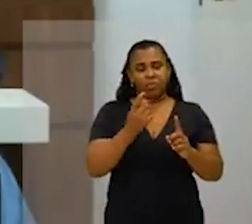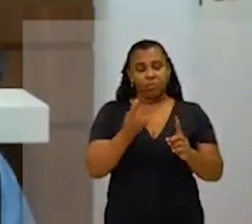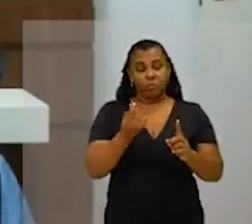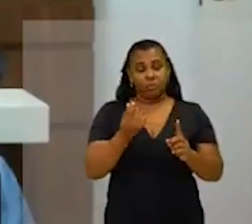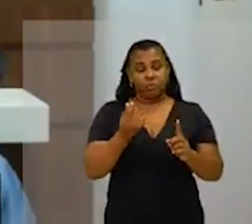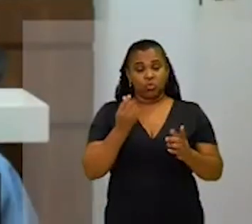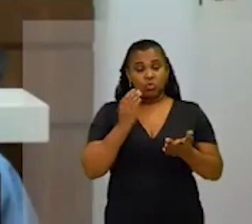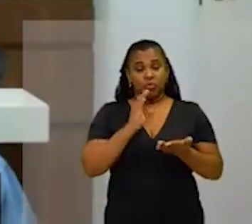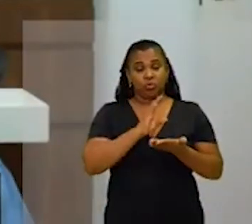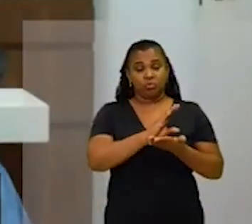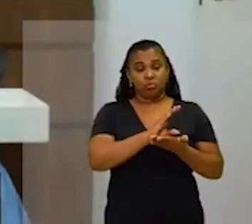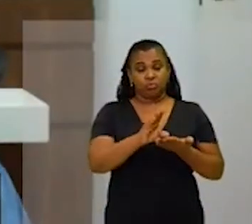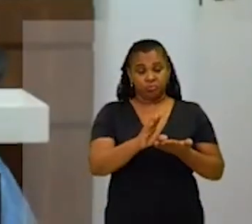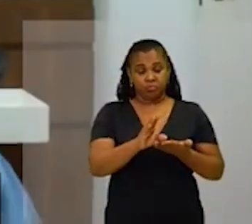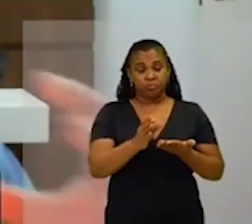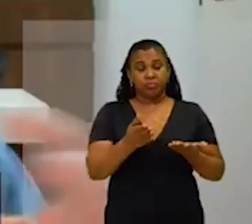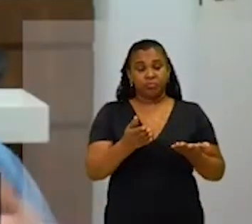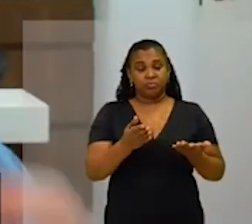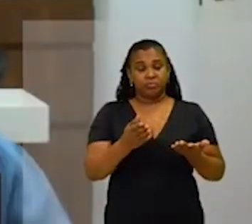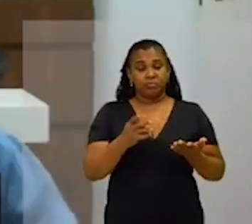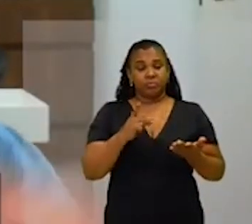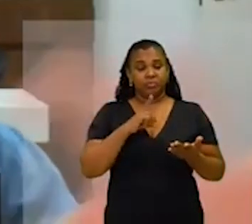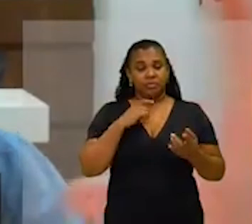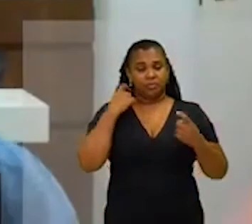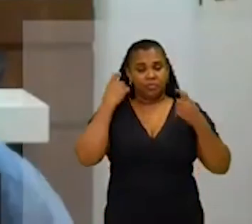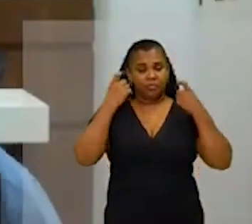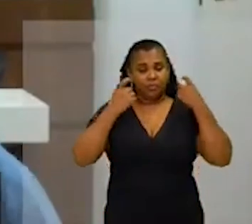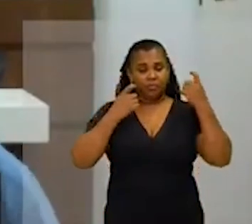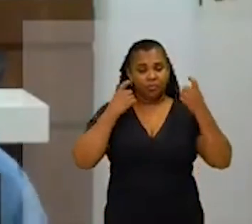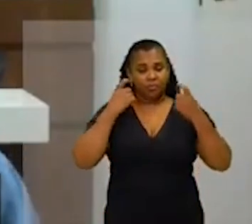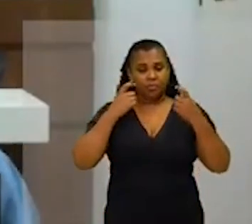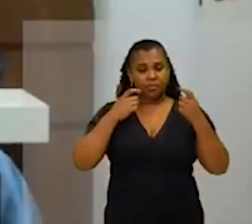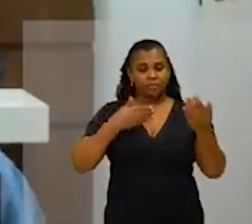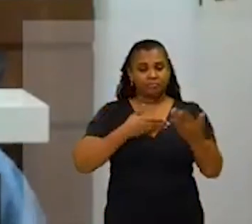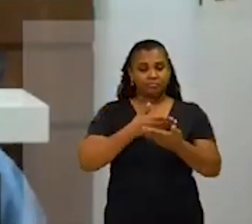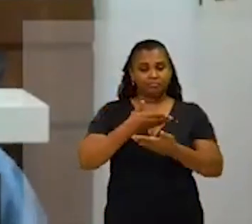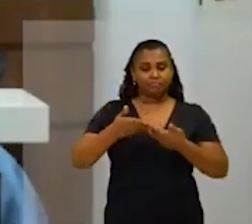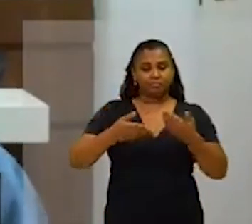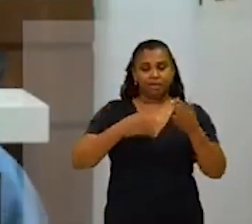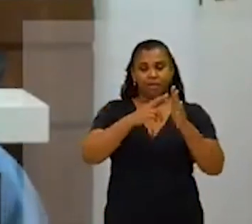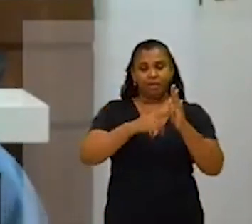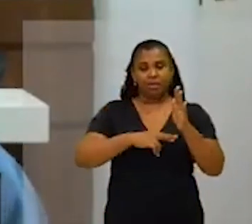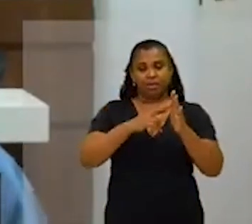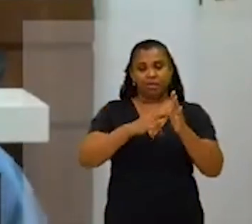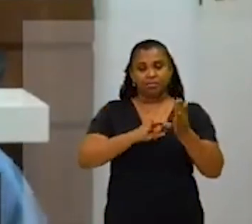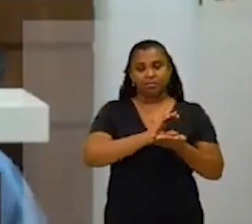ele estava mais preocupado com a interação e sistema eleitoral e regras financiamento e me